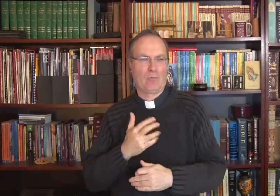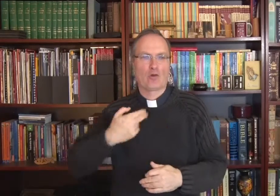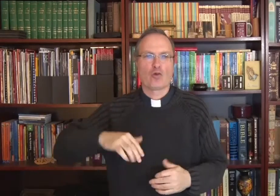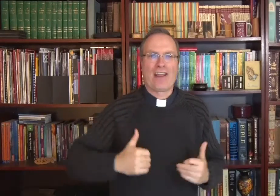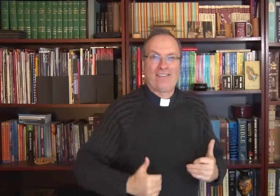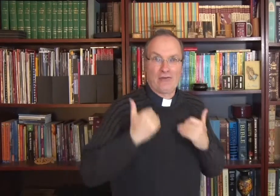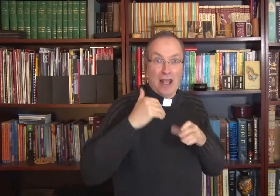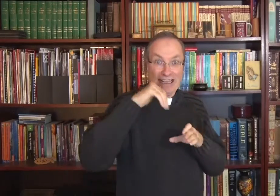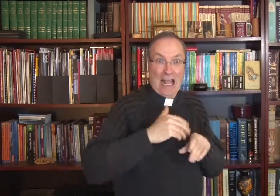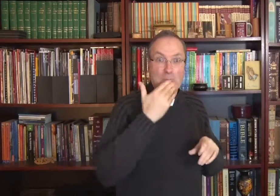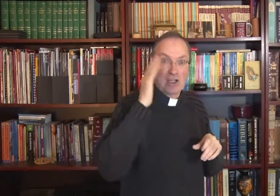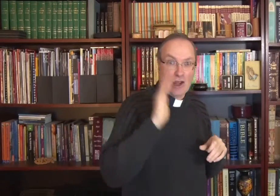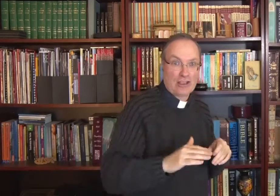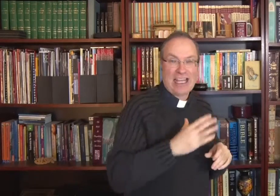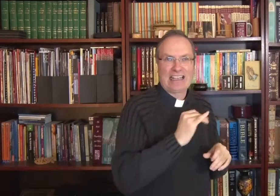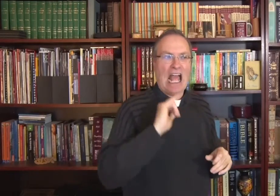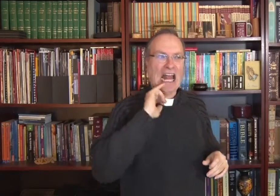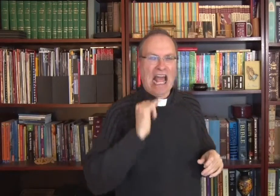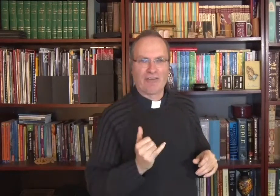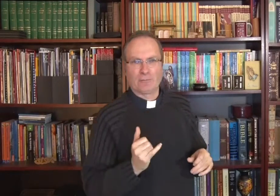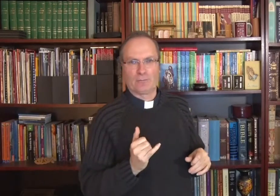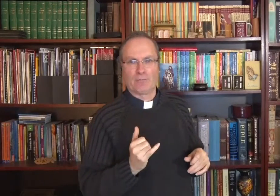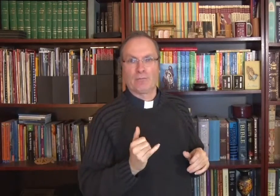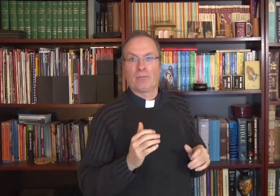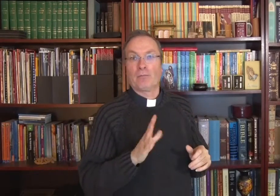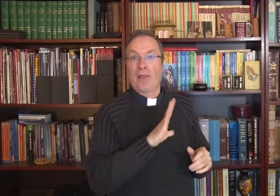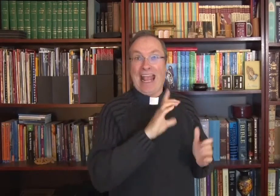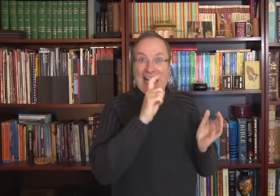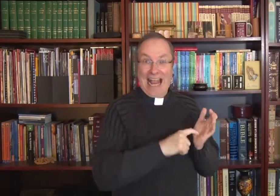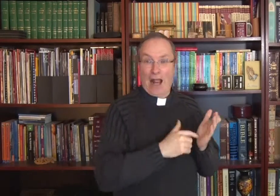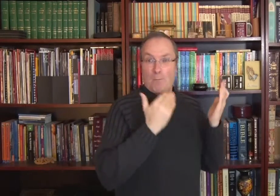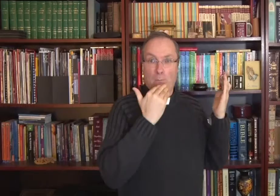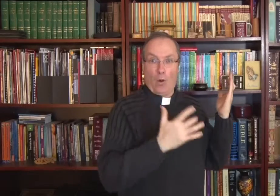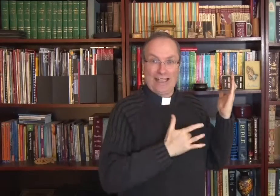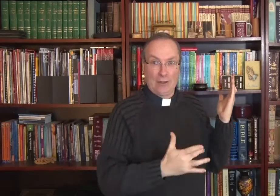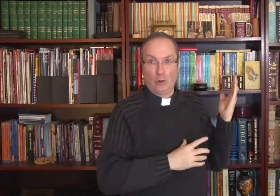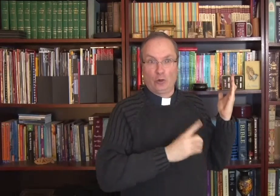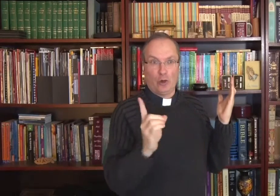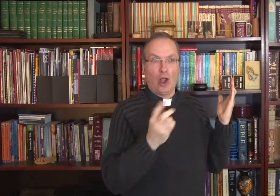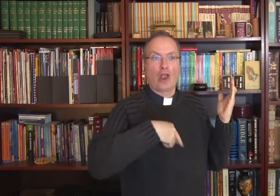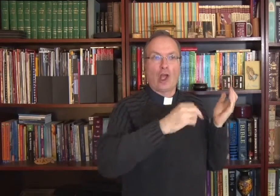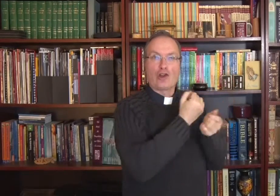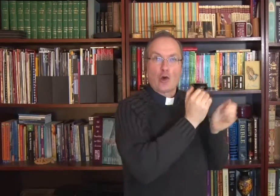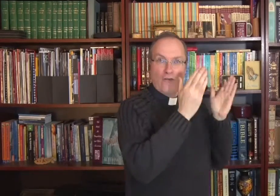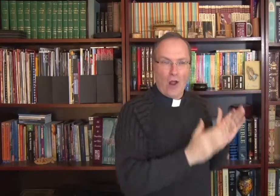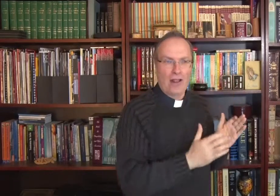Nous vivions dans la méchanceté et dans l’envie. Mais quand la bonté de Dieu notre Sauveur